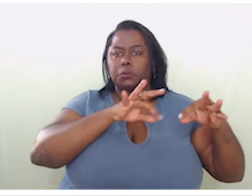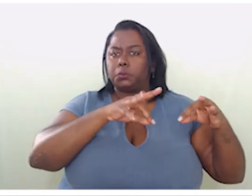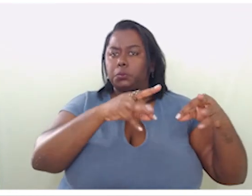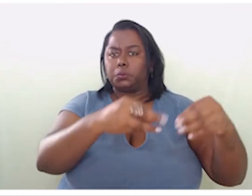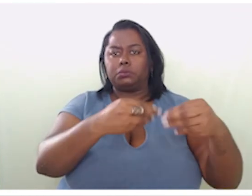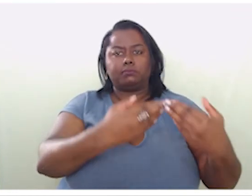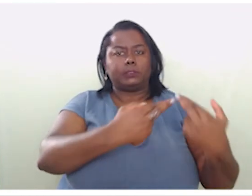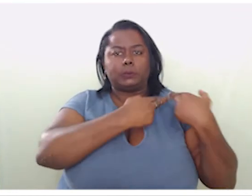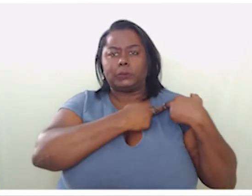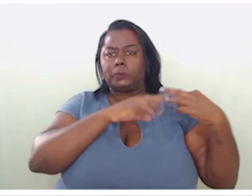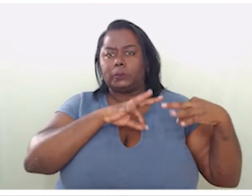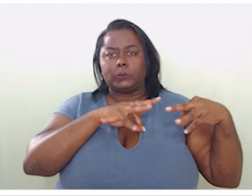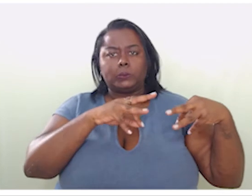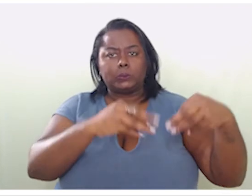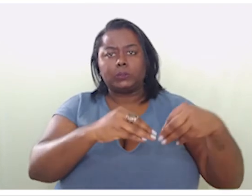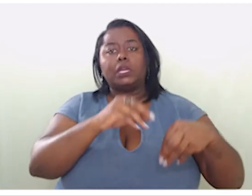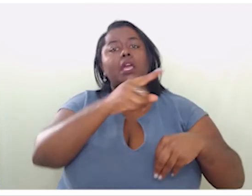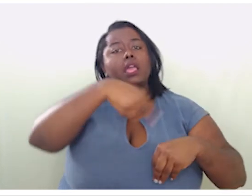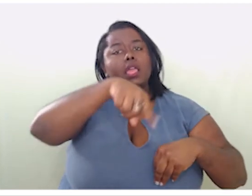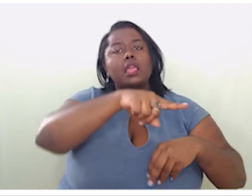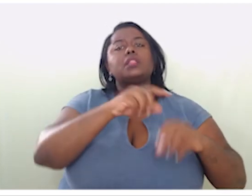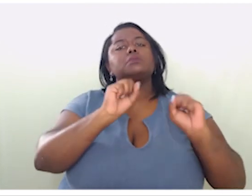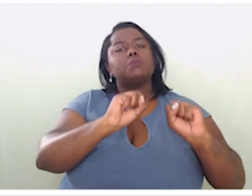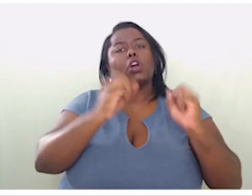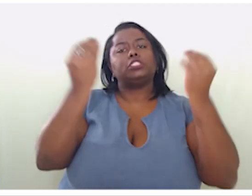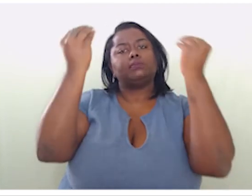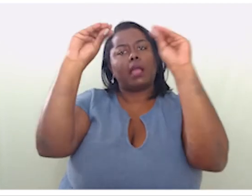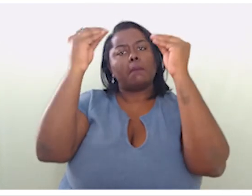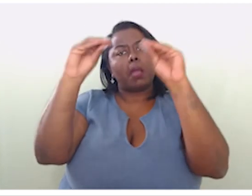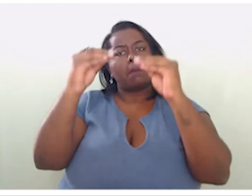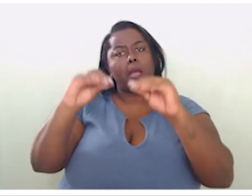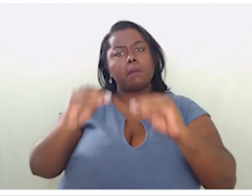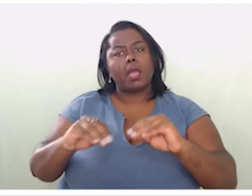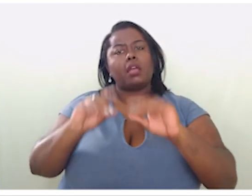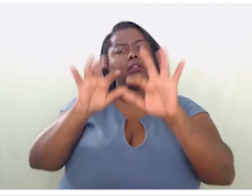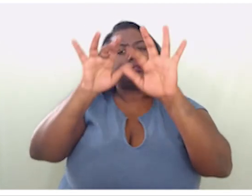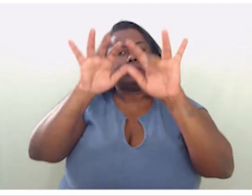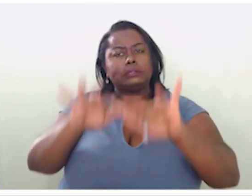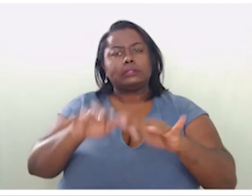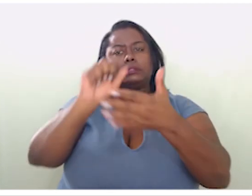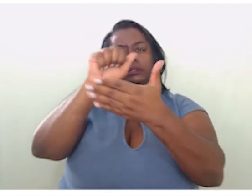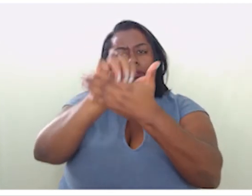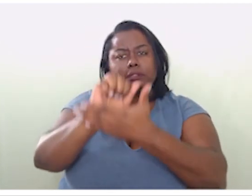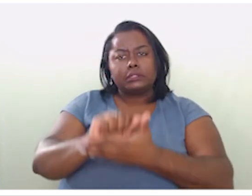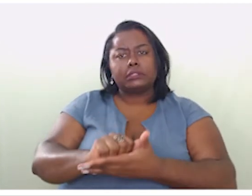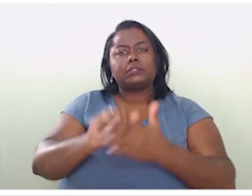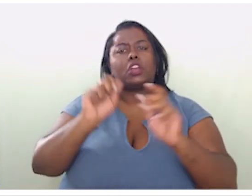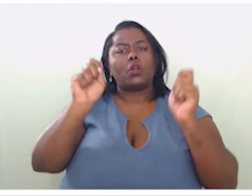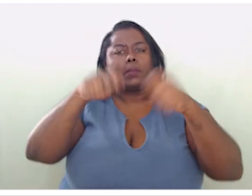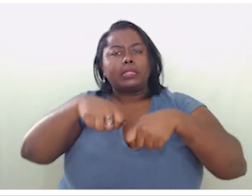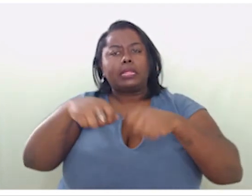esos fuesen enviados al profesor, pero caso contrario, los grupos de pares tienen el control.